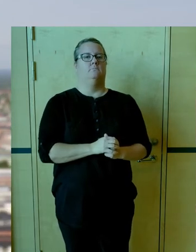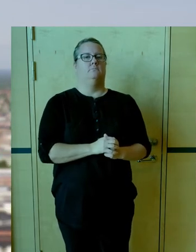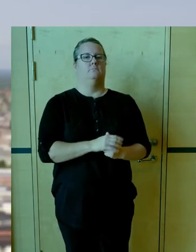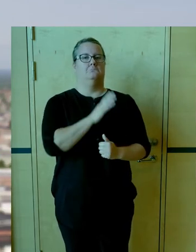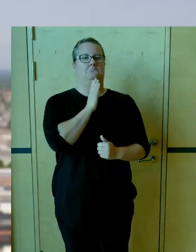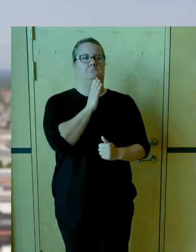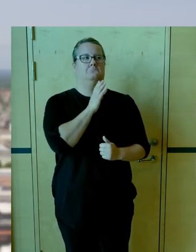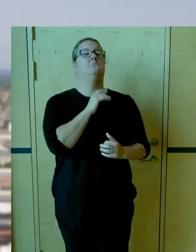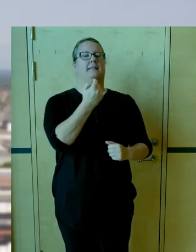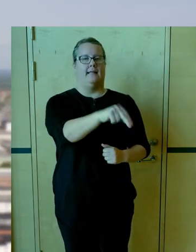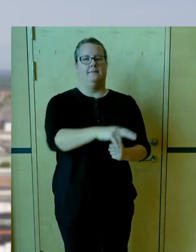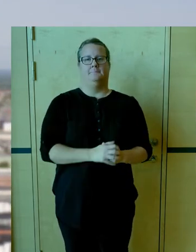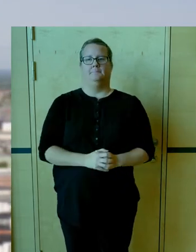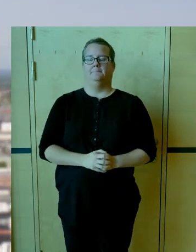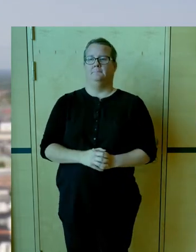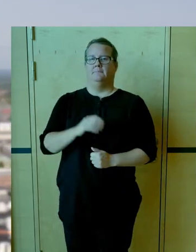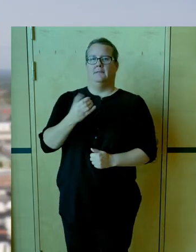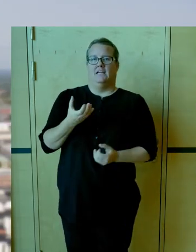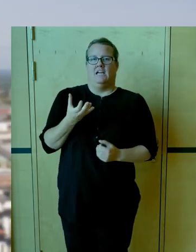Nej Charlotta Jansson Lindqvist